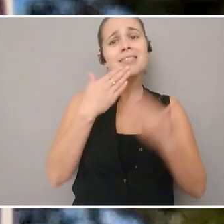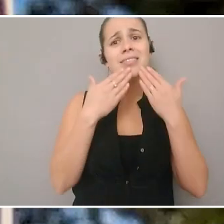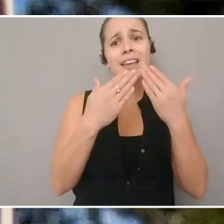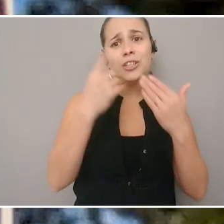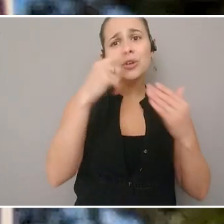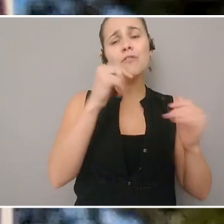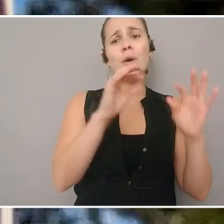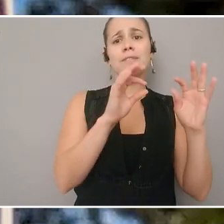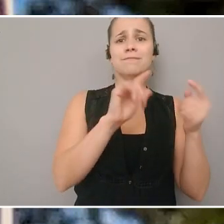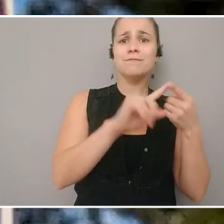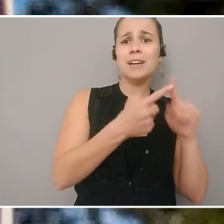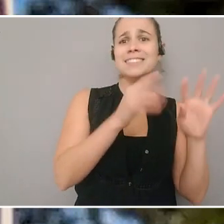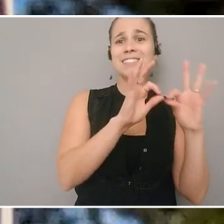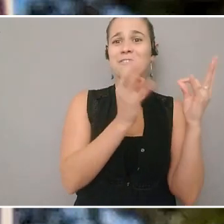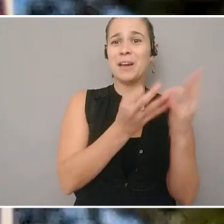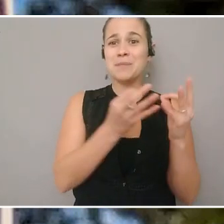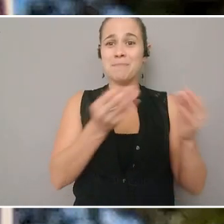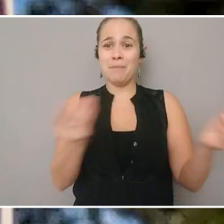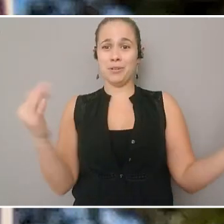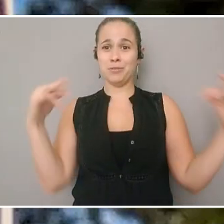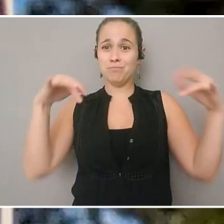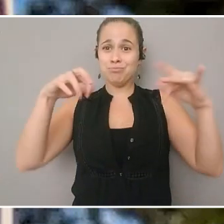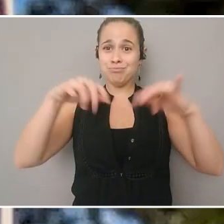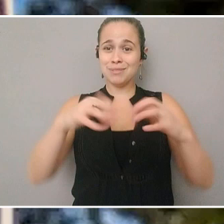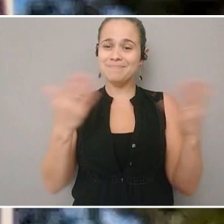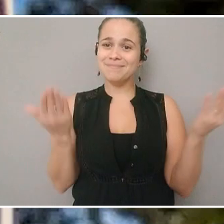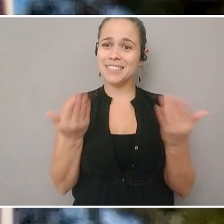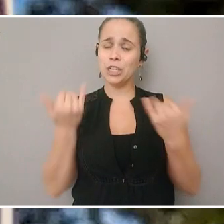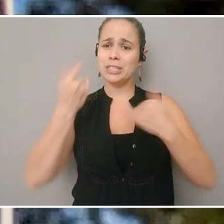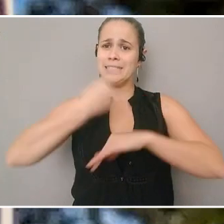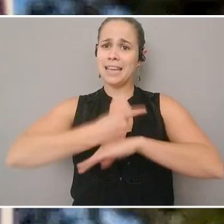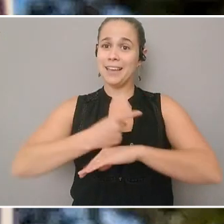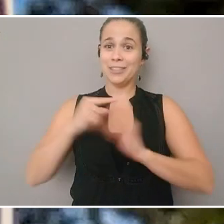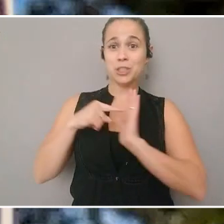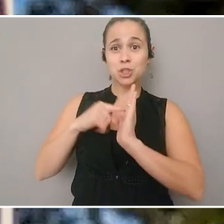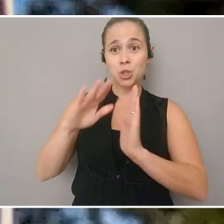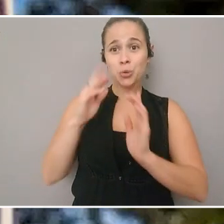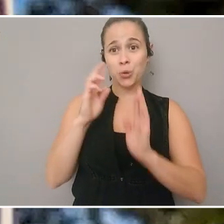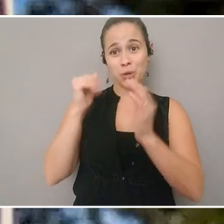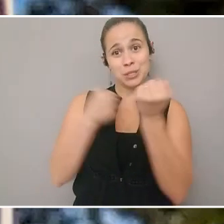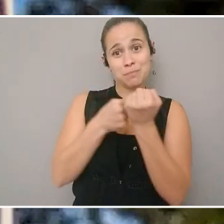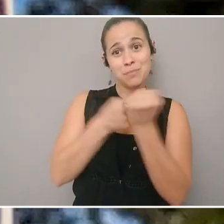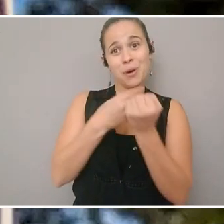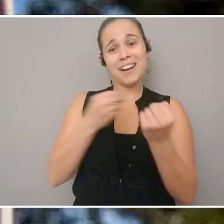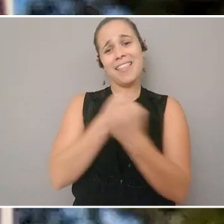amigos y familias que tienen reunidos aquí hoy